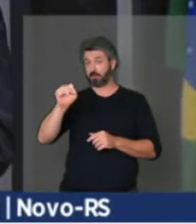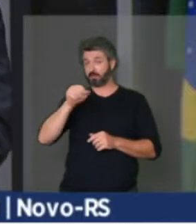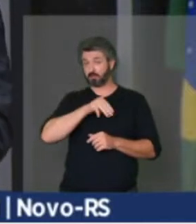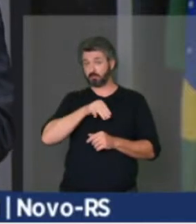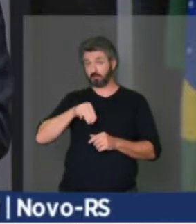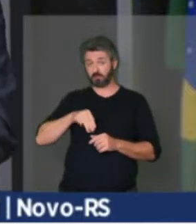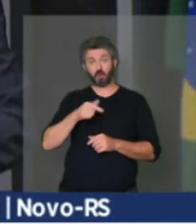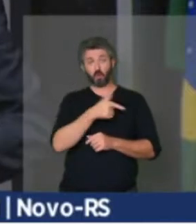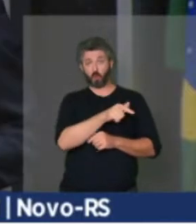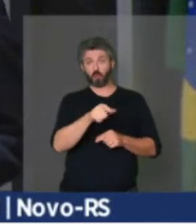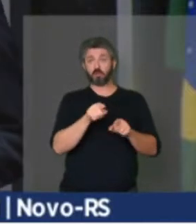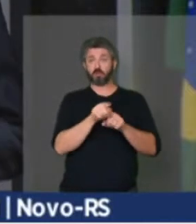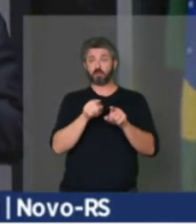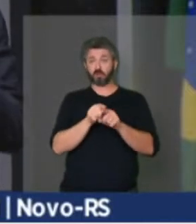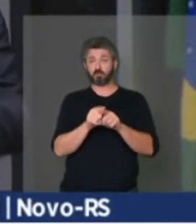AUTORIDADE PÚBLICA DEVEM